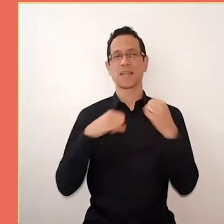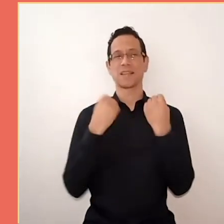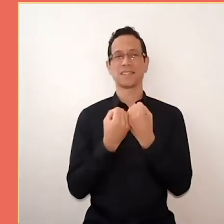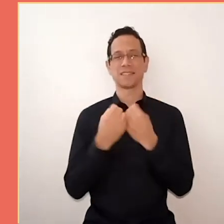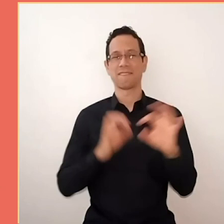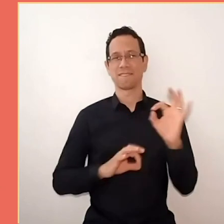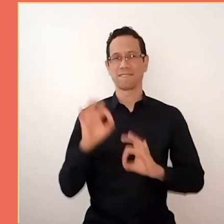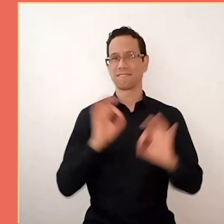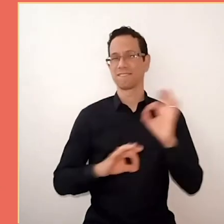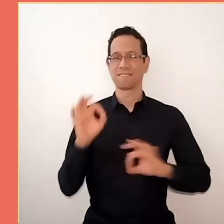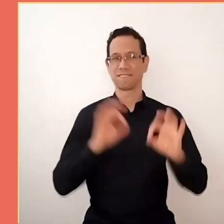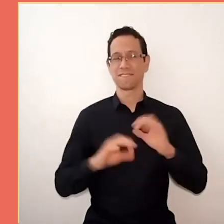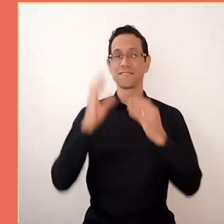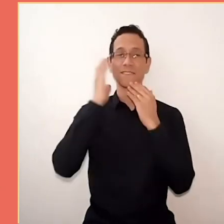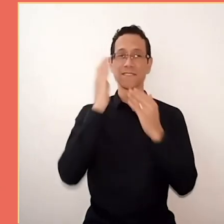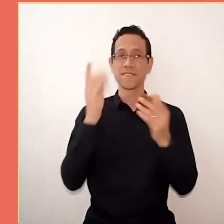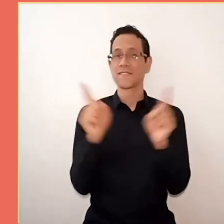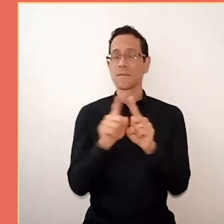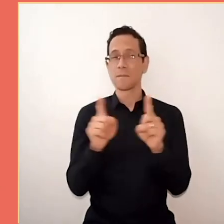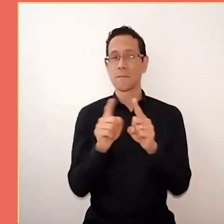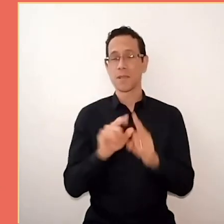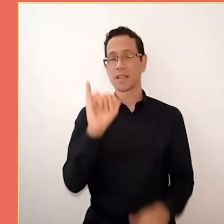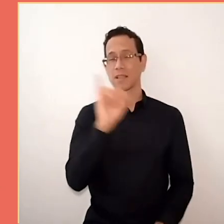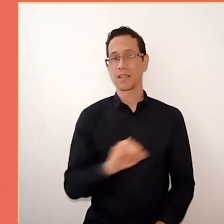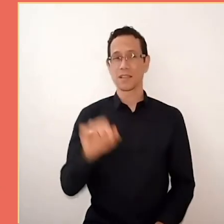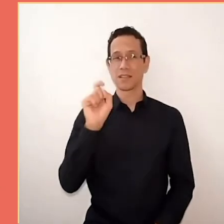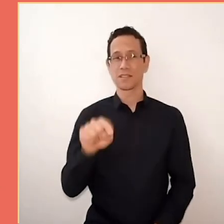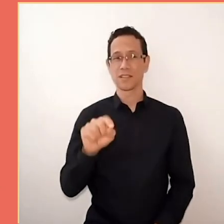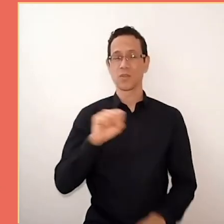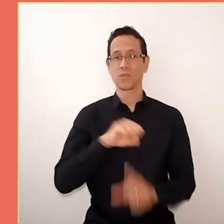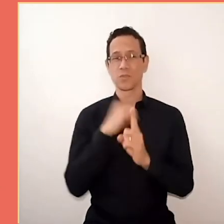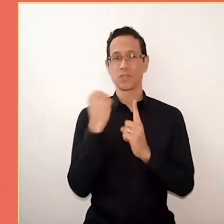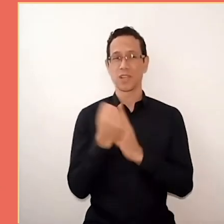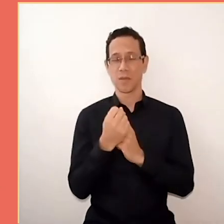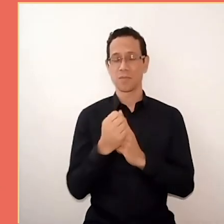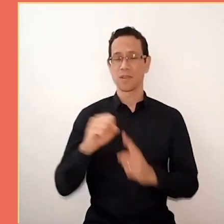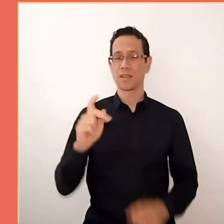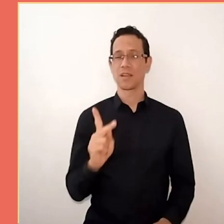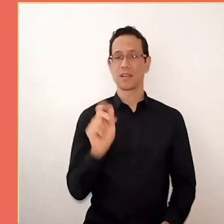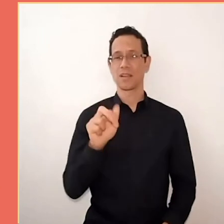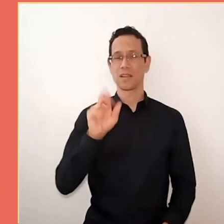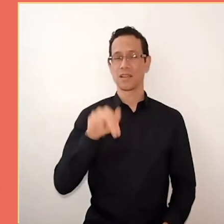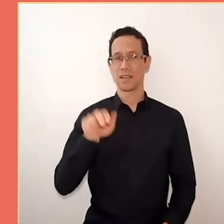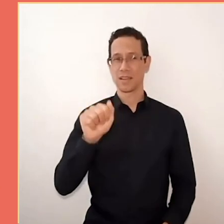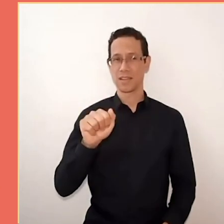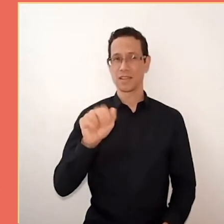eu queria agradecer a equipe do Itaú Social, a Karina, a Tairine, queria agradecer também